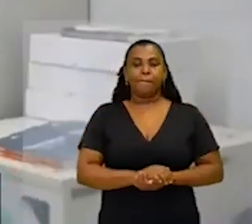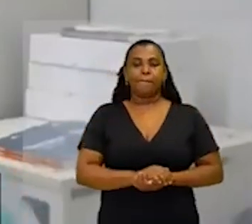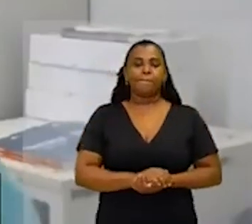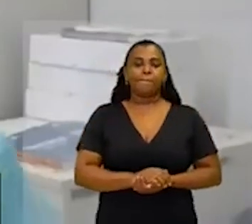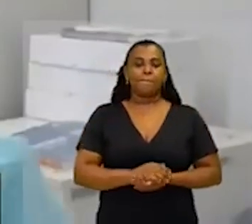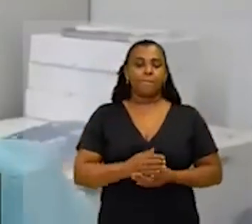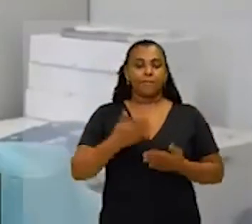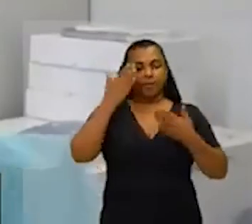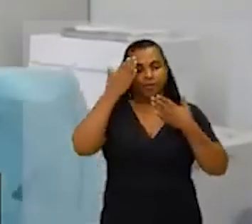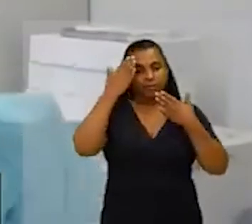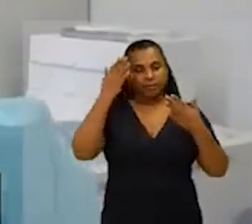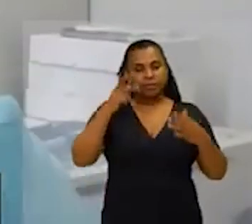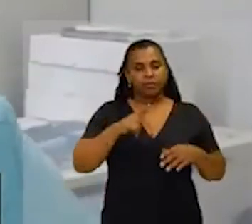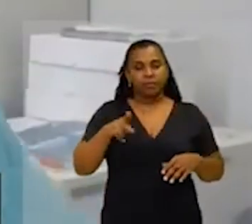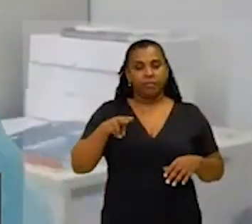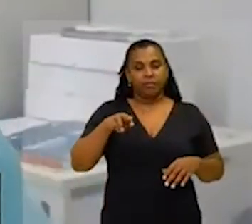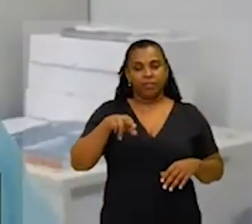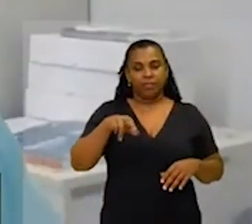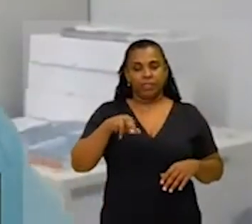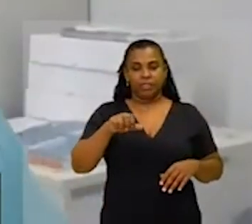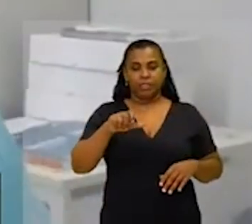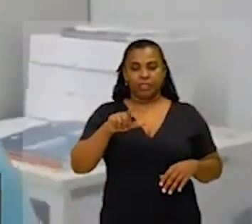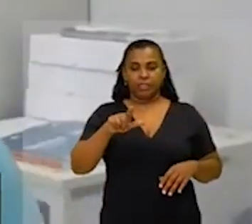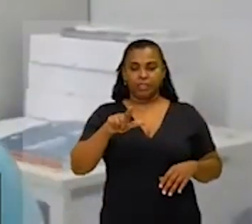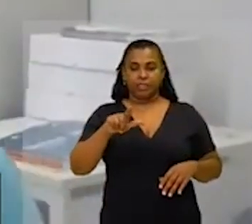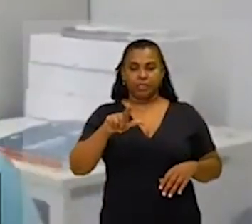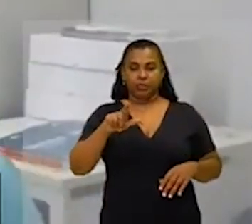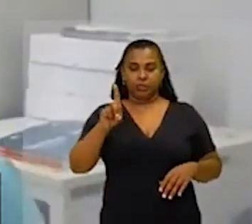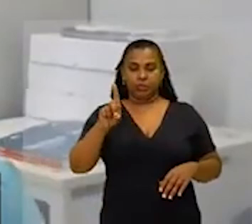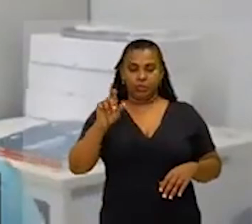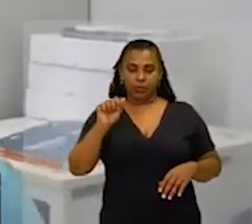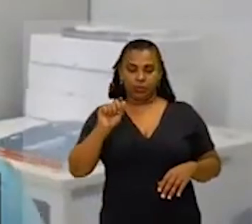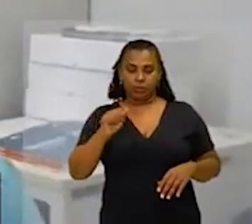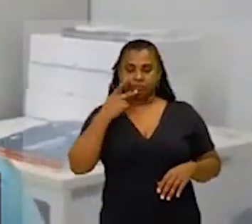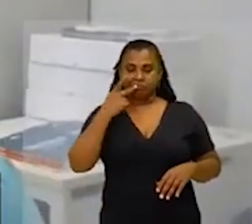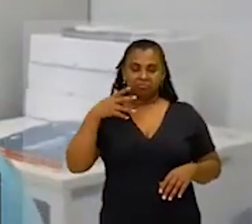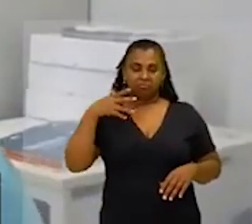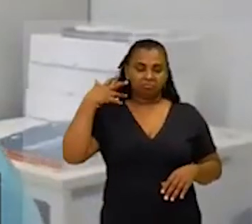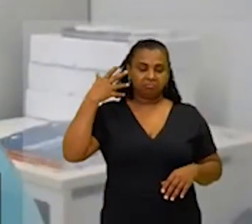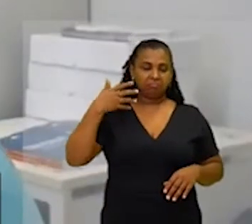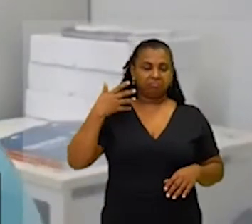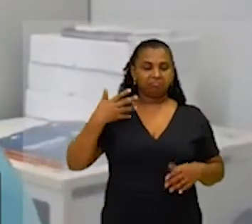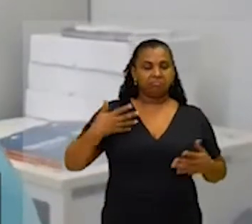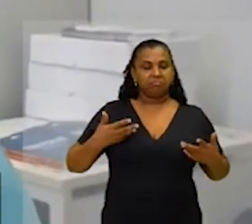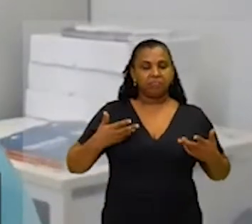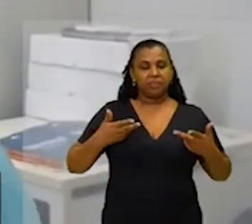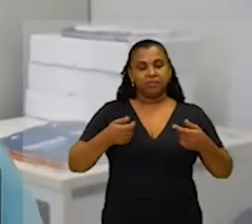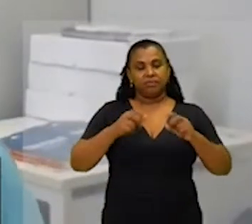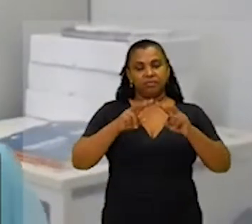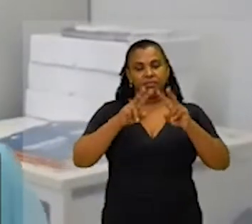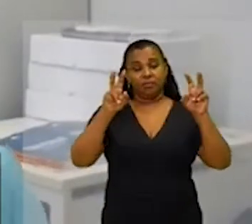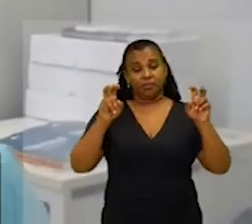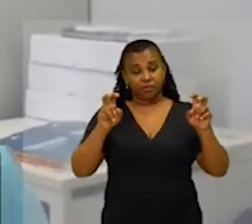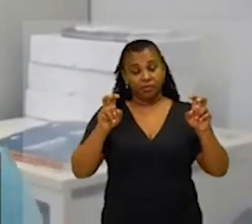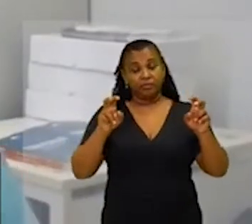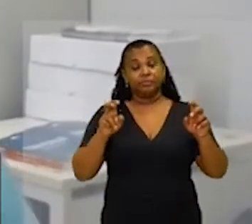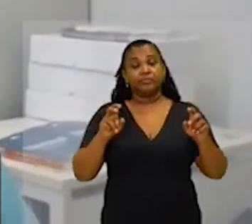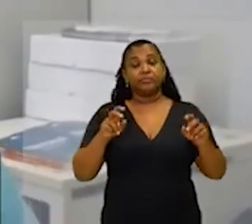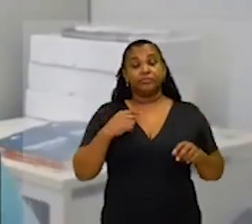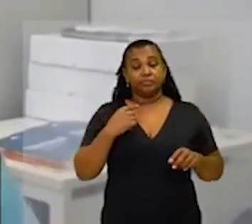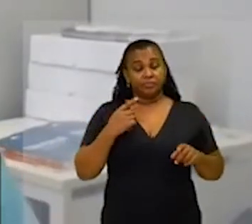como sempre trazendo uma ótima fala completo aqui sobre o nosso tema e eu vou ter que concordar com